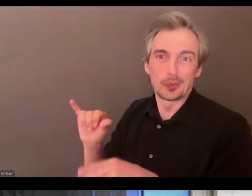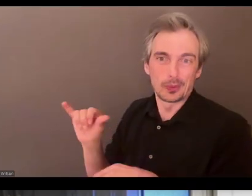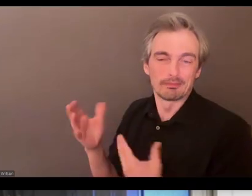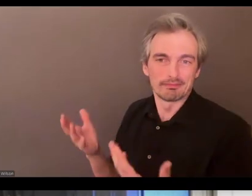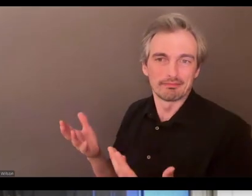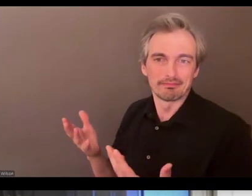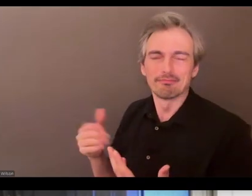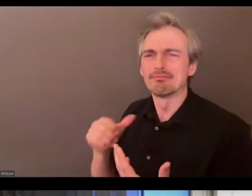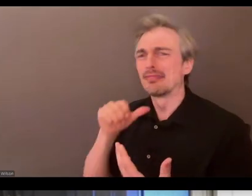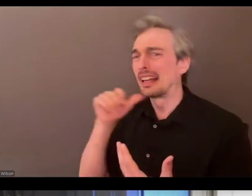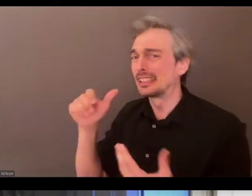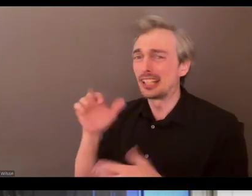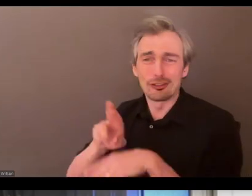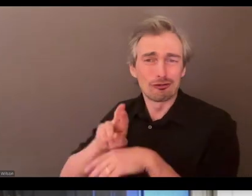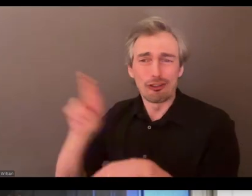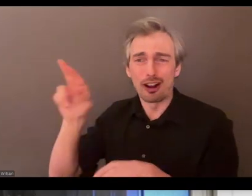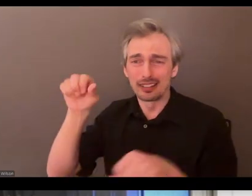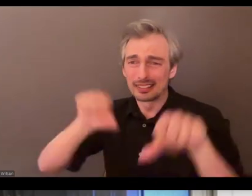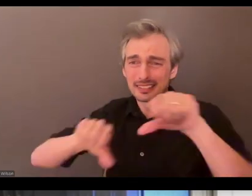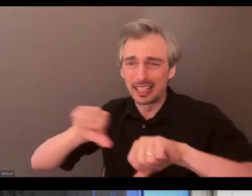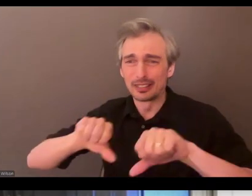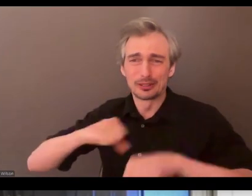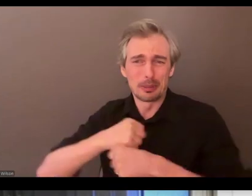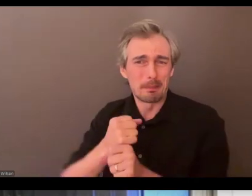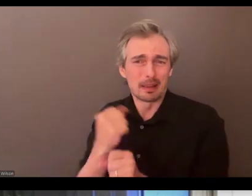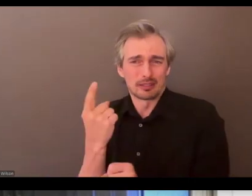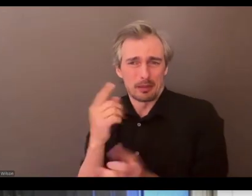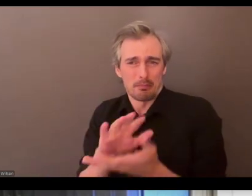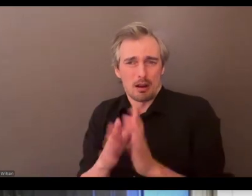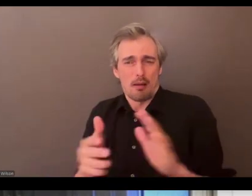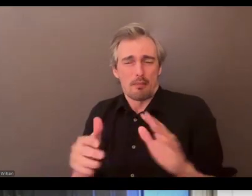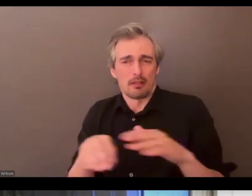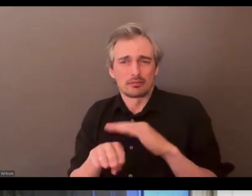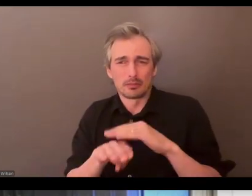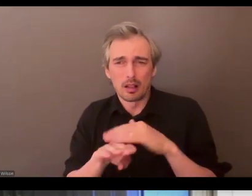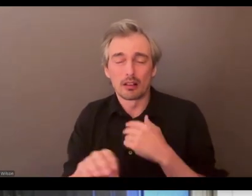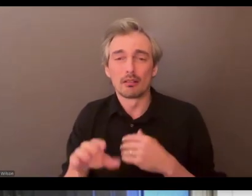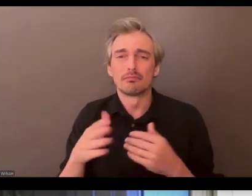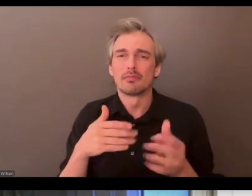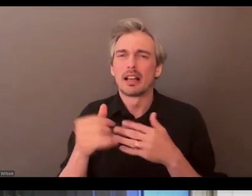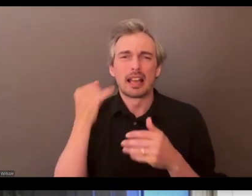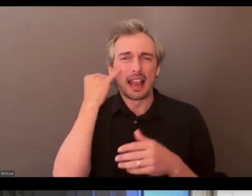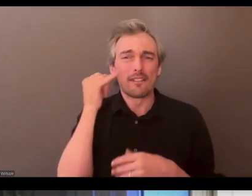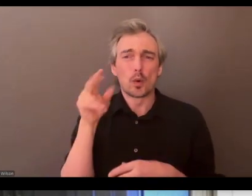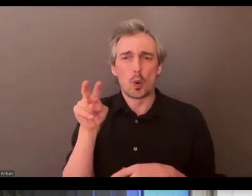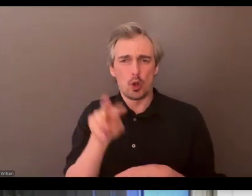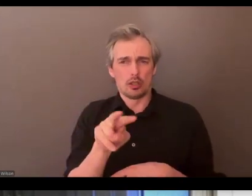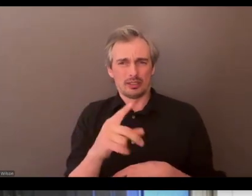何かを見て少しでも疑問に思ったり、確信が持てなかった りする場合、それはおそらくアクセシブルではありません。